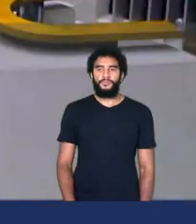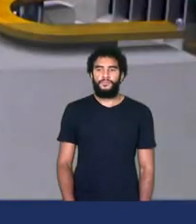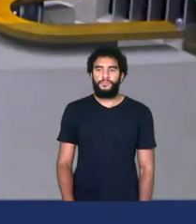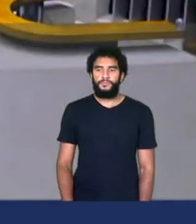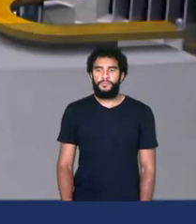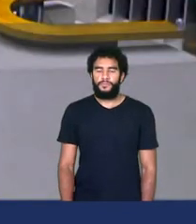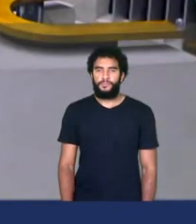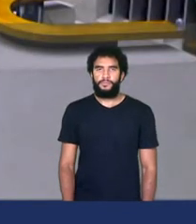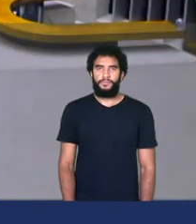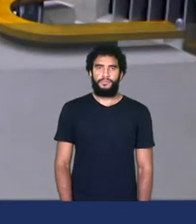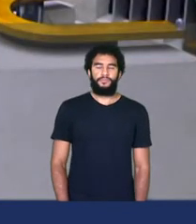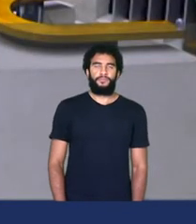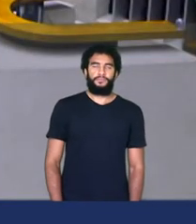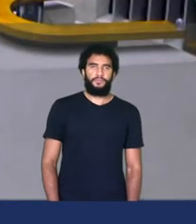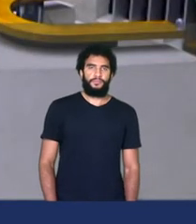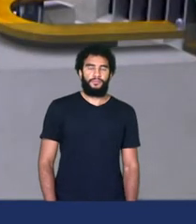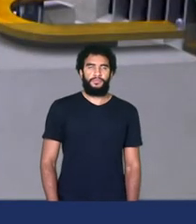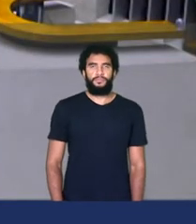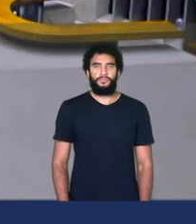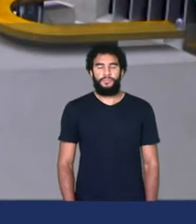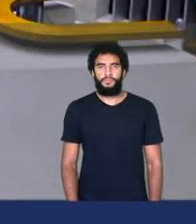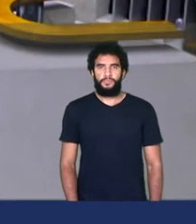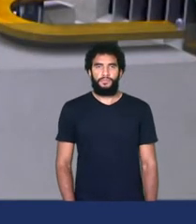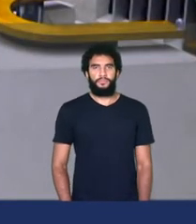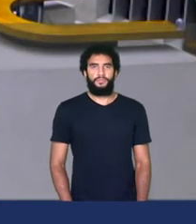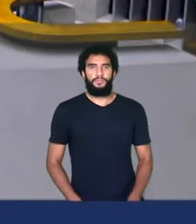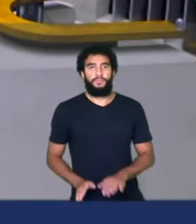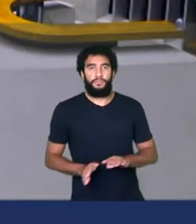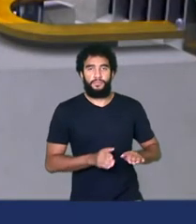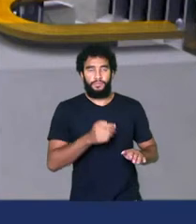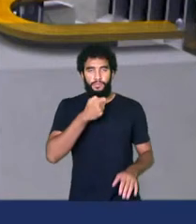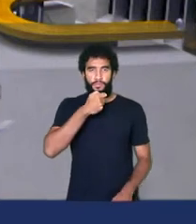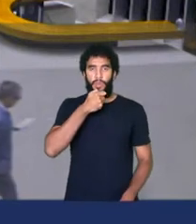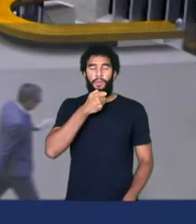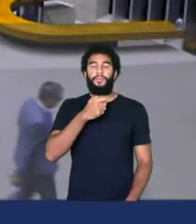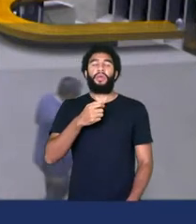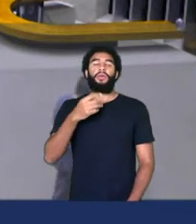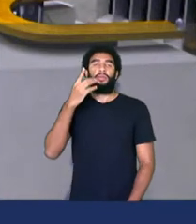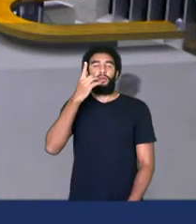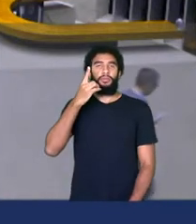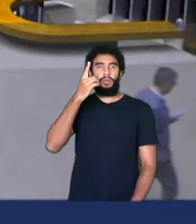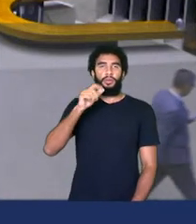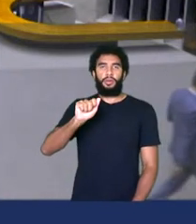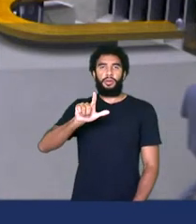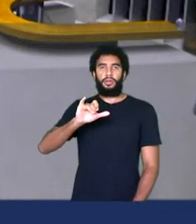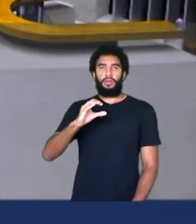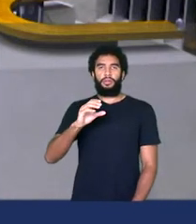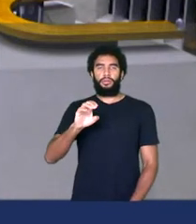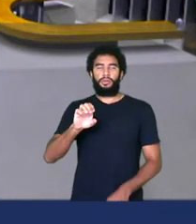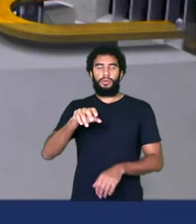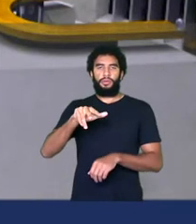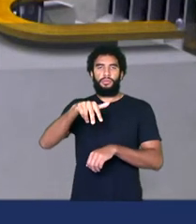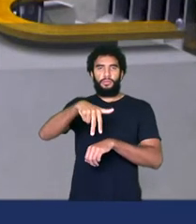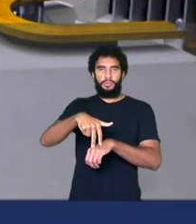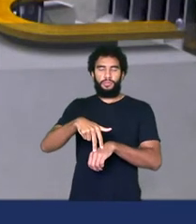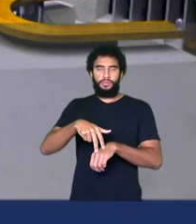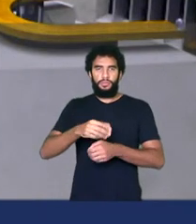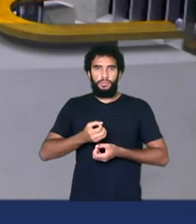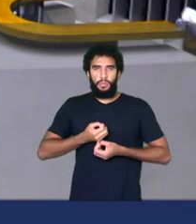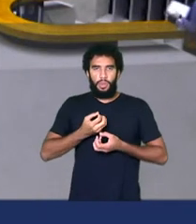OI, DEPUTADA. -- [REPÓRTER]: AGORA EM BRASÍLIA, 10H15, DEPUTADA ALICE PORTUGAL ESTÁ SE DIRIGINDO É TRIBUNA PARA FAZER O SEU PRONUNCIAMENTO E